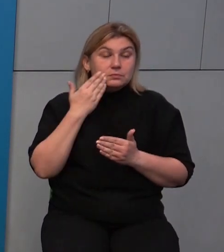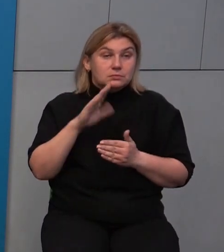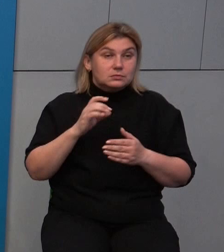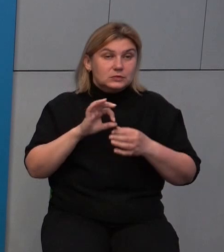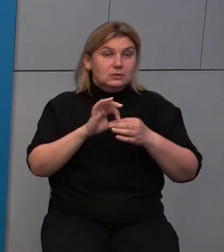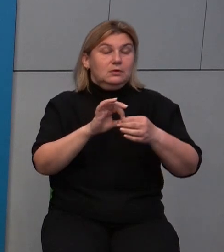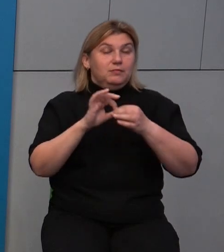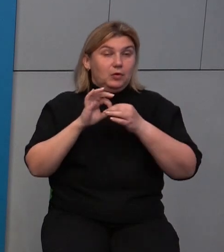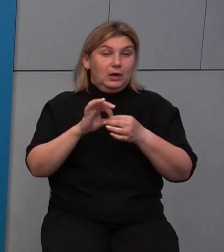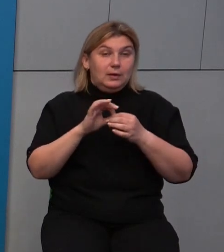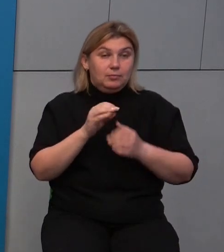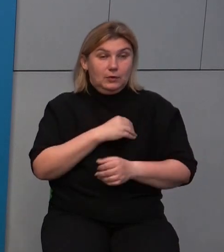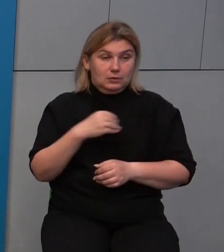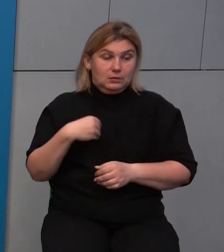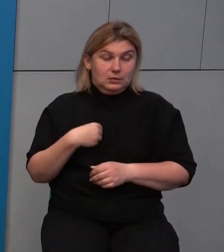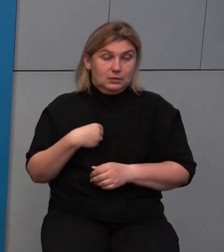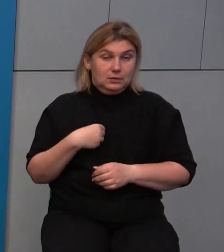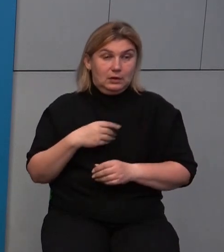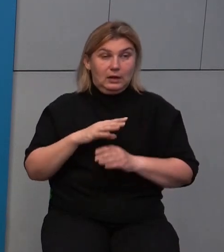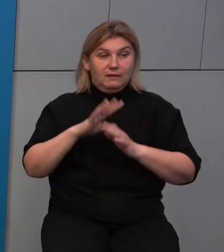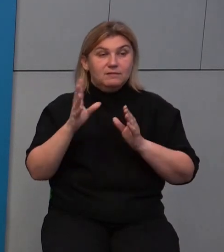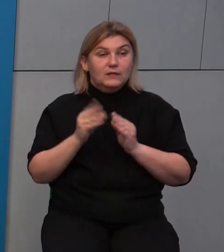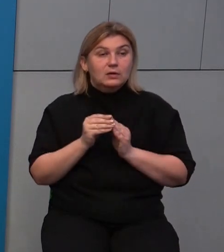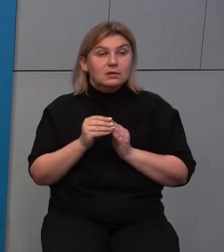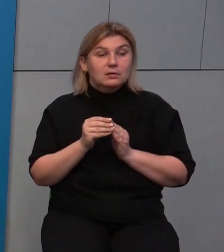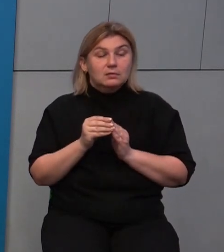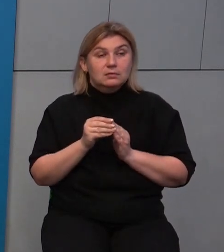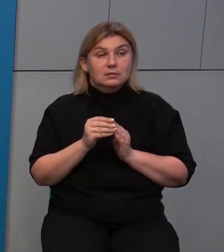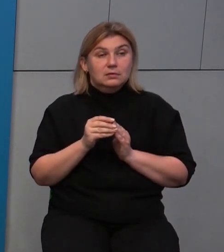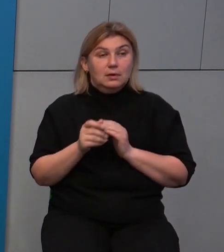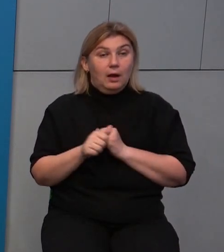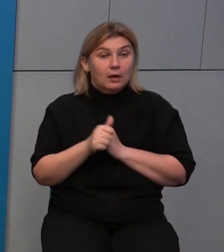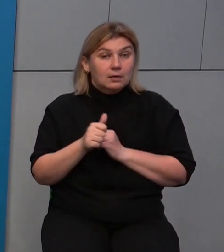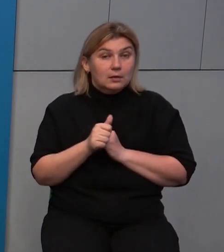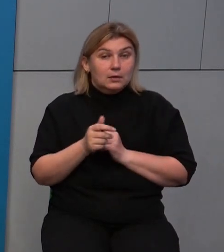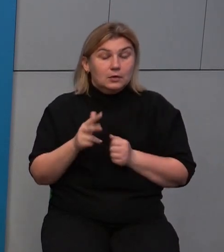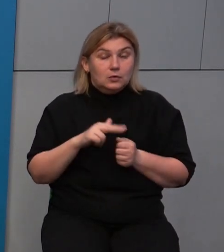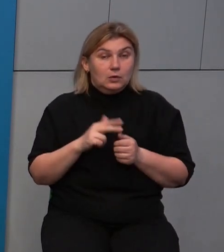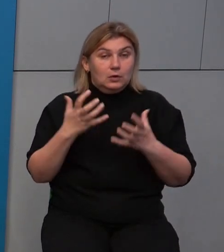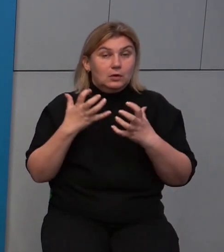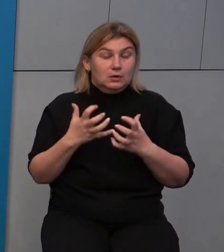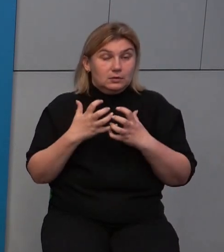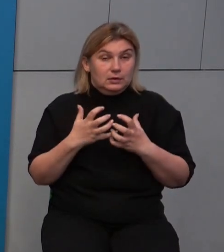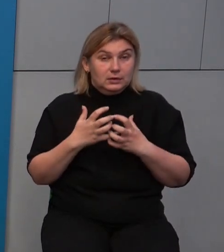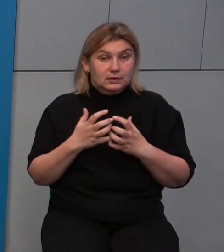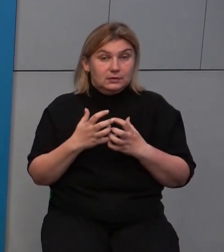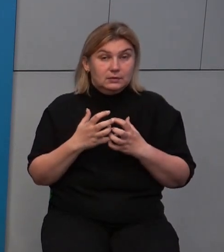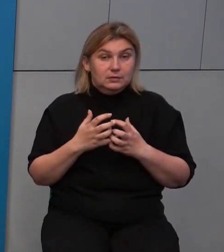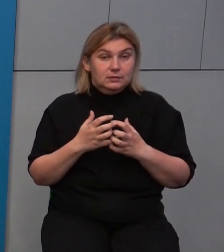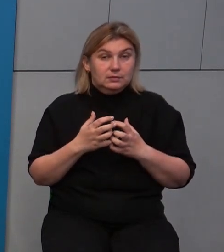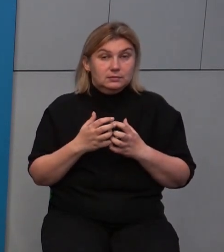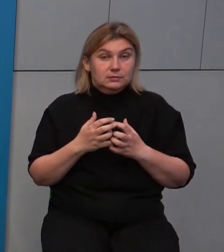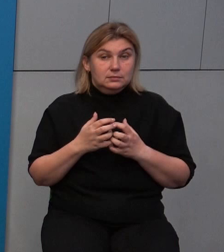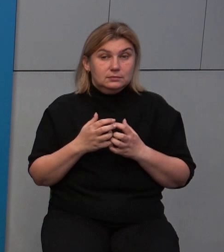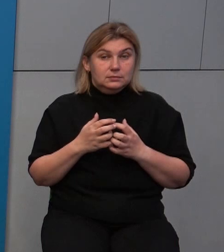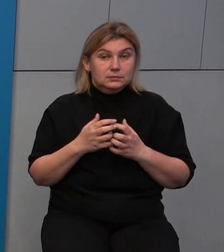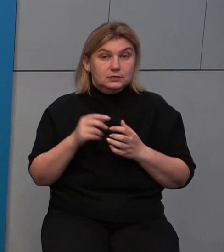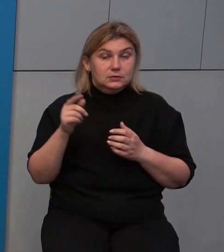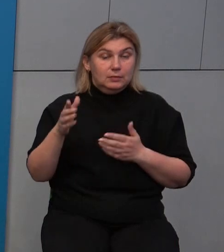biorąc pod uwagę te wszystkie okoliczności, które wręcz zachęcać go mogły do tego, żeby z tego kraju wyjechać.